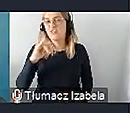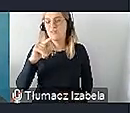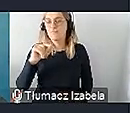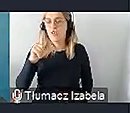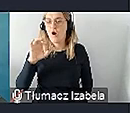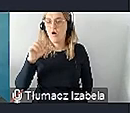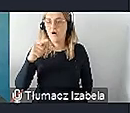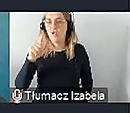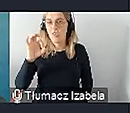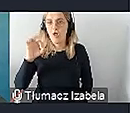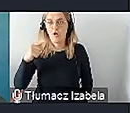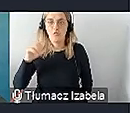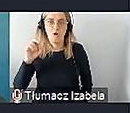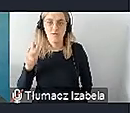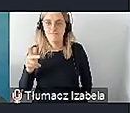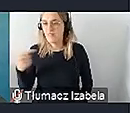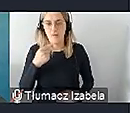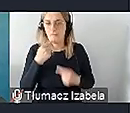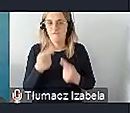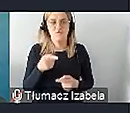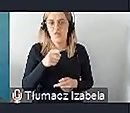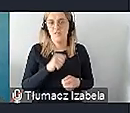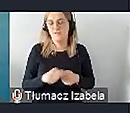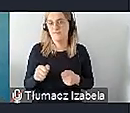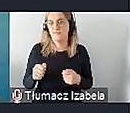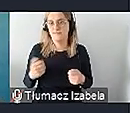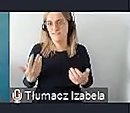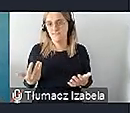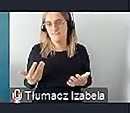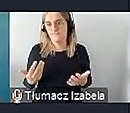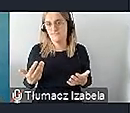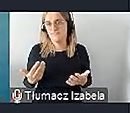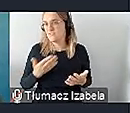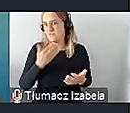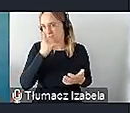Nie powiedziałbym, że to coś, z czym nie możemy sobie poradzić.